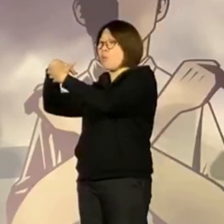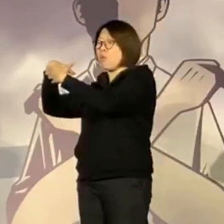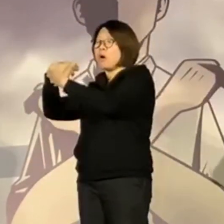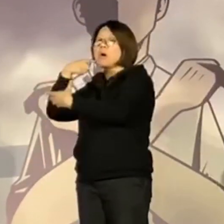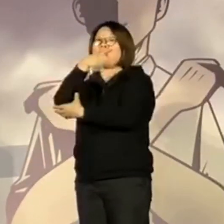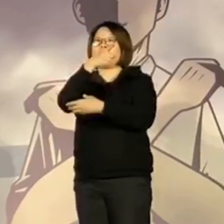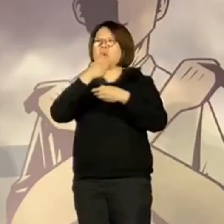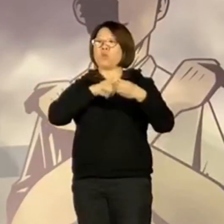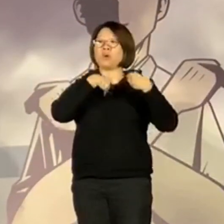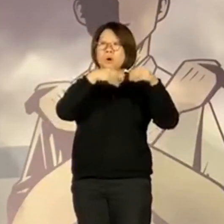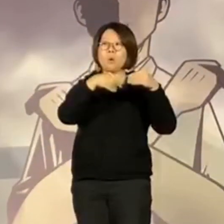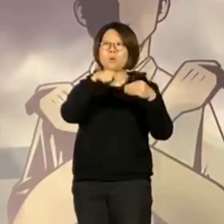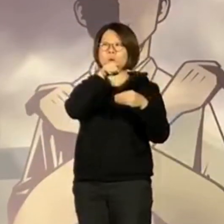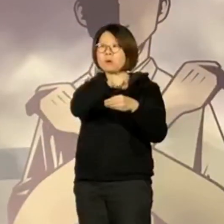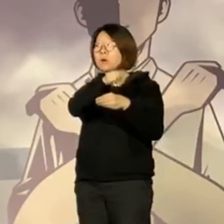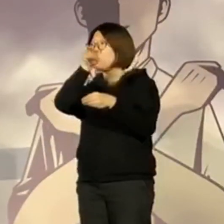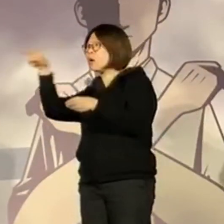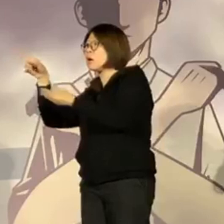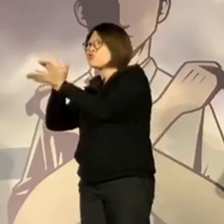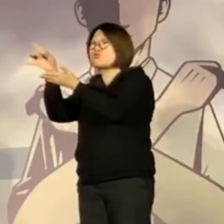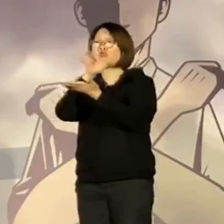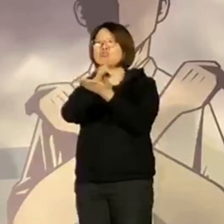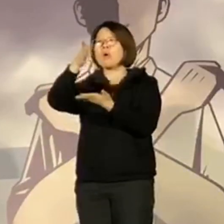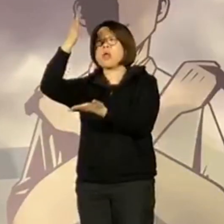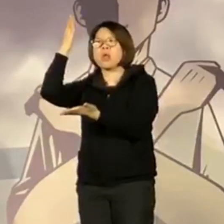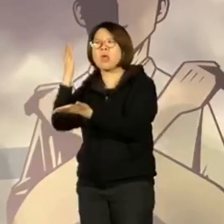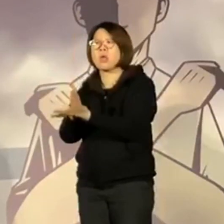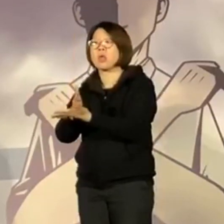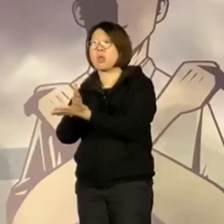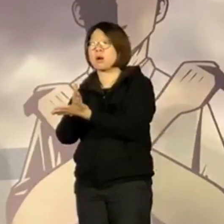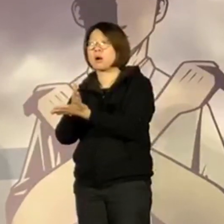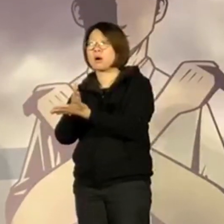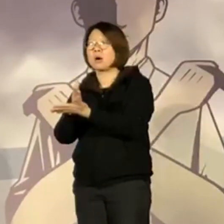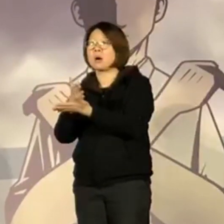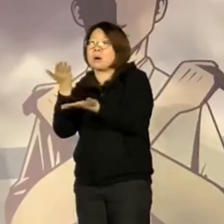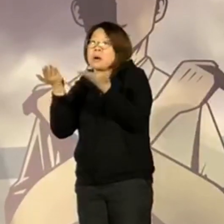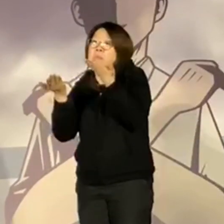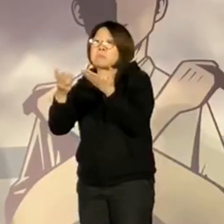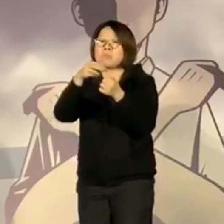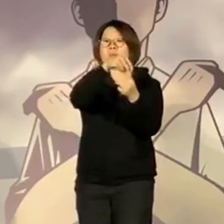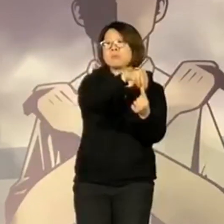要將課程發展主任變成做督學 還要到學校裏面監察課程發展